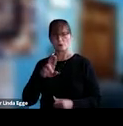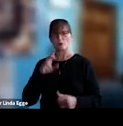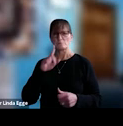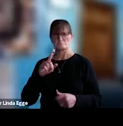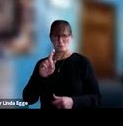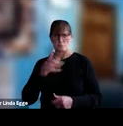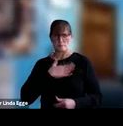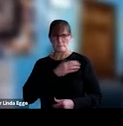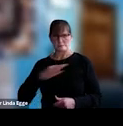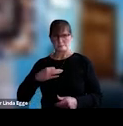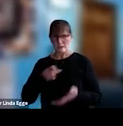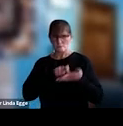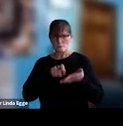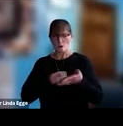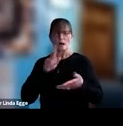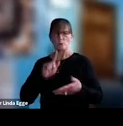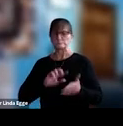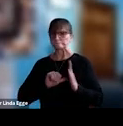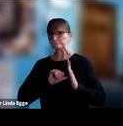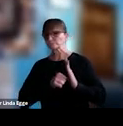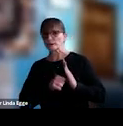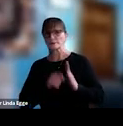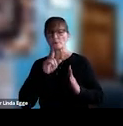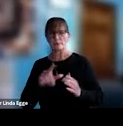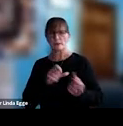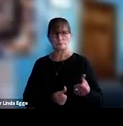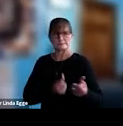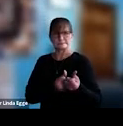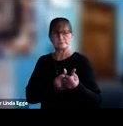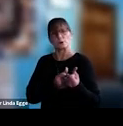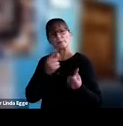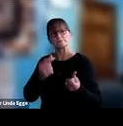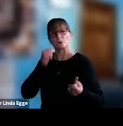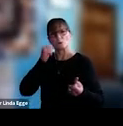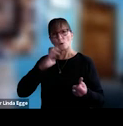y me impresionó su capacidad para ayudar a esta mujer, la llamaremos Rachel,